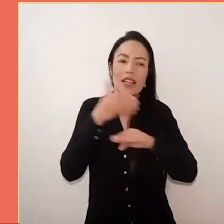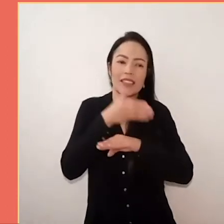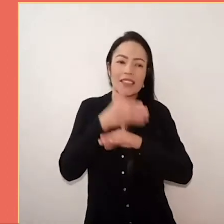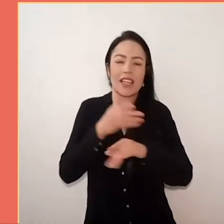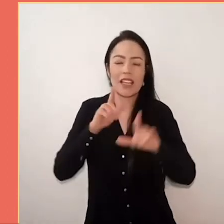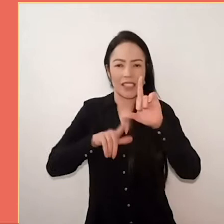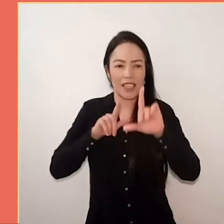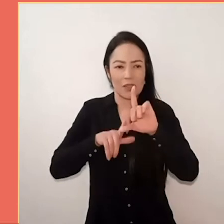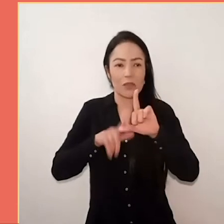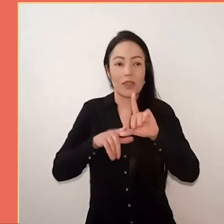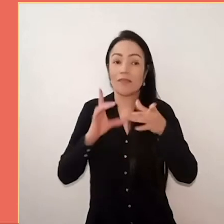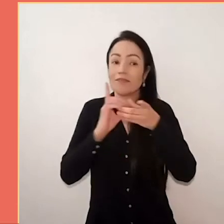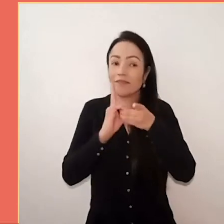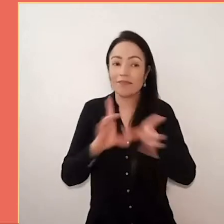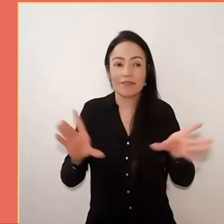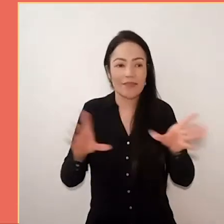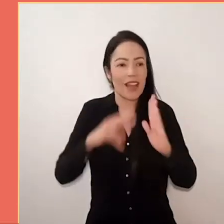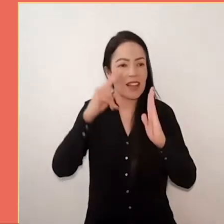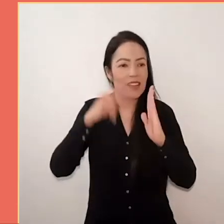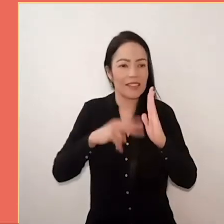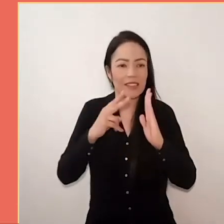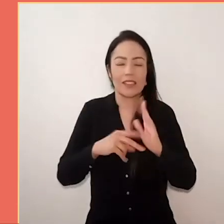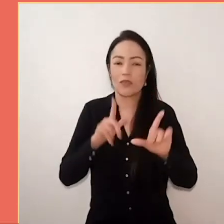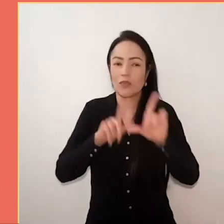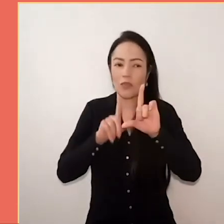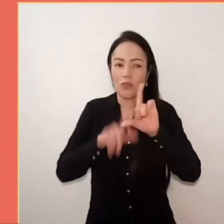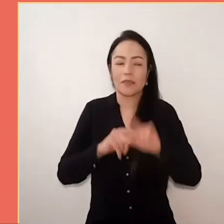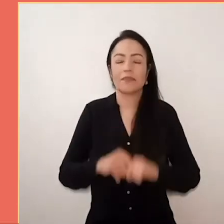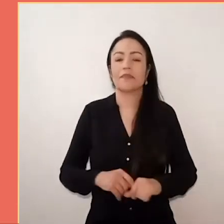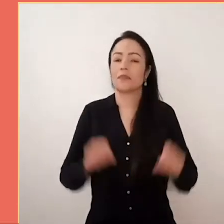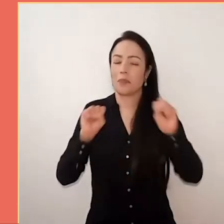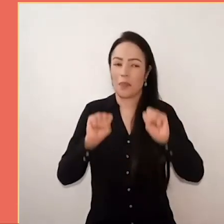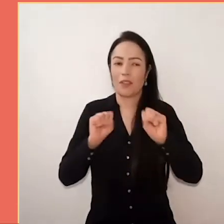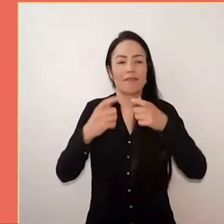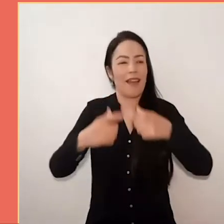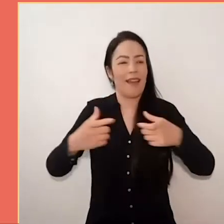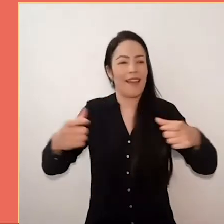da democratização à literatura, elas possam se expandir pra além do universo,